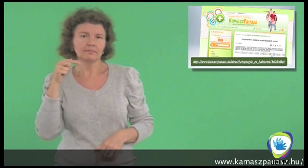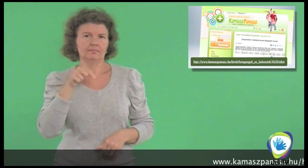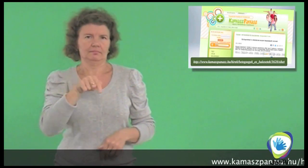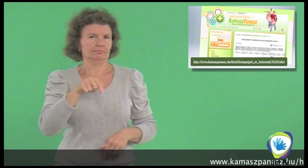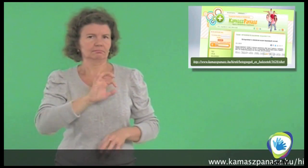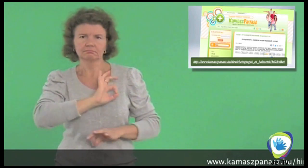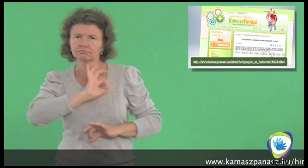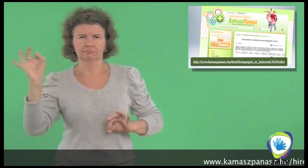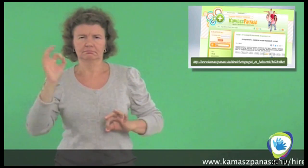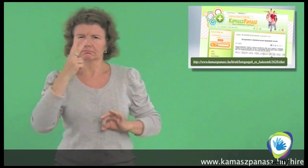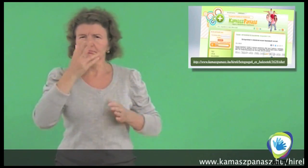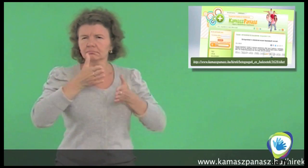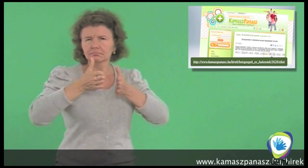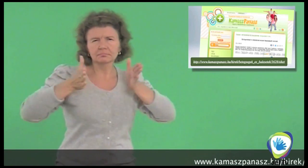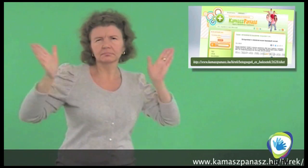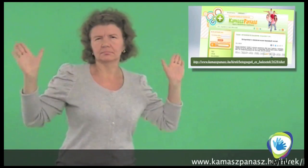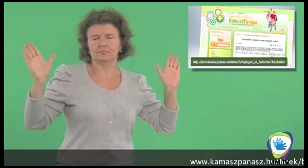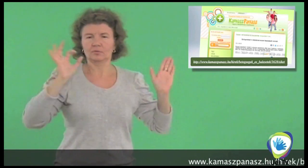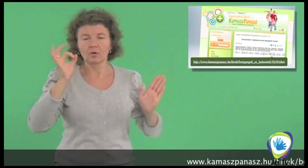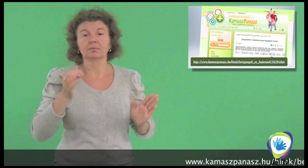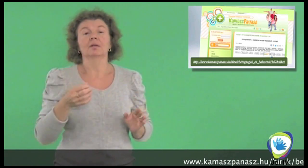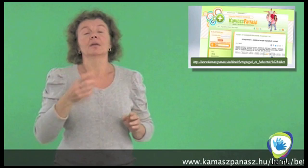Õk tökéletesen látnak, széles látókörrel rendelkeznek.